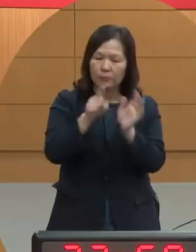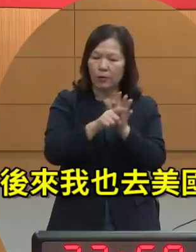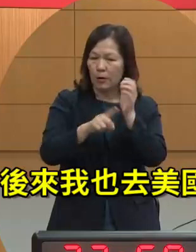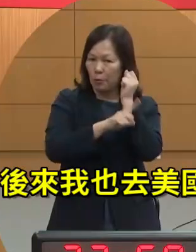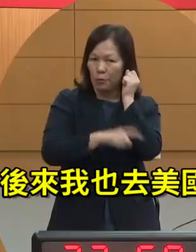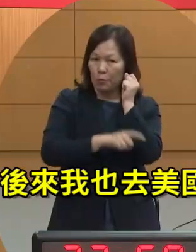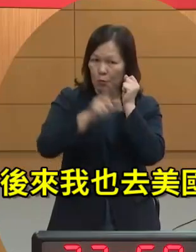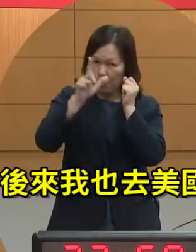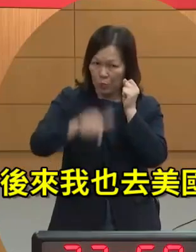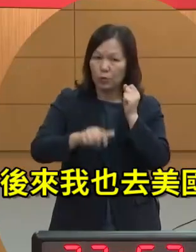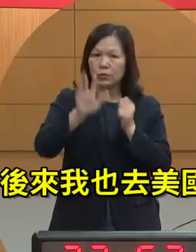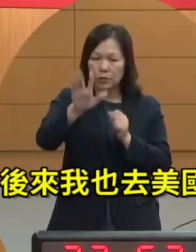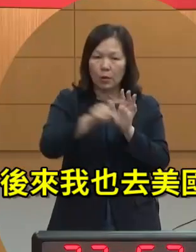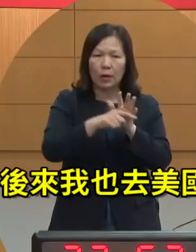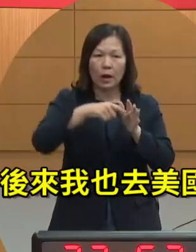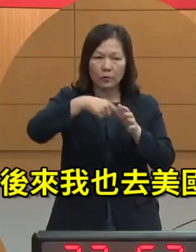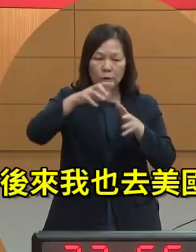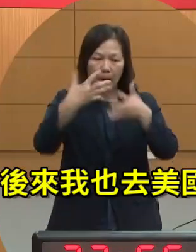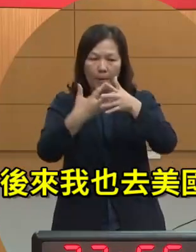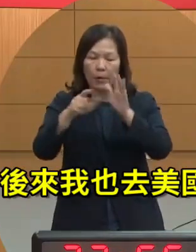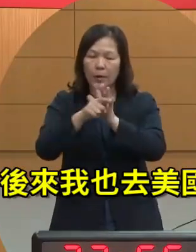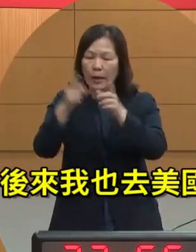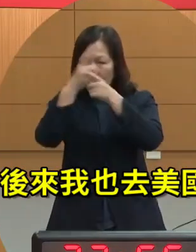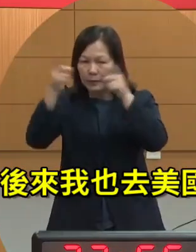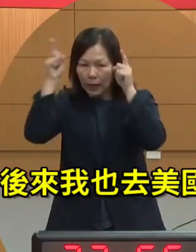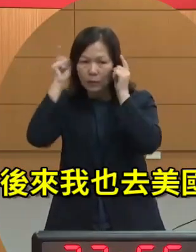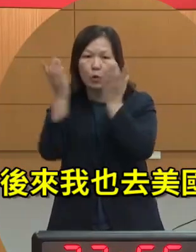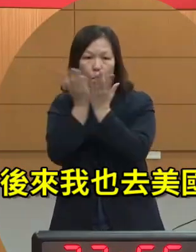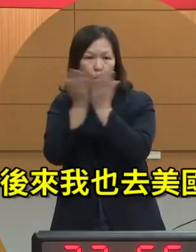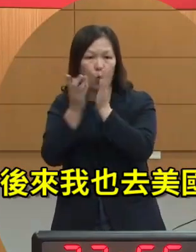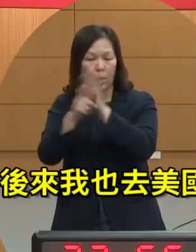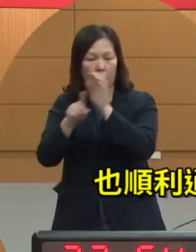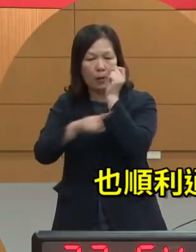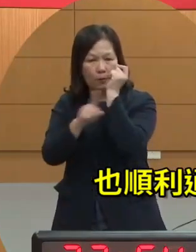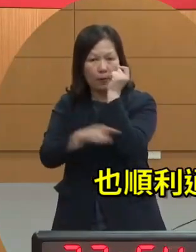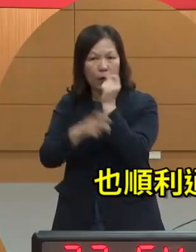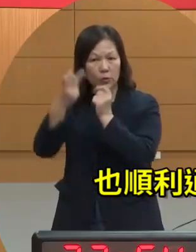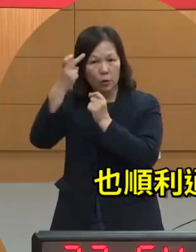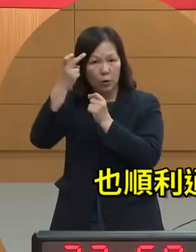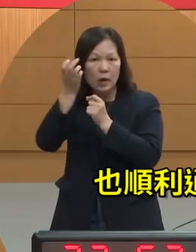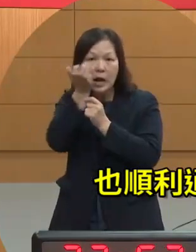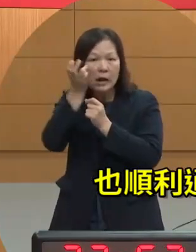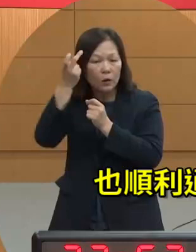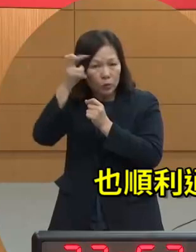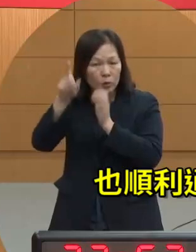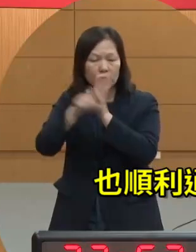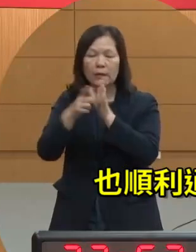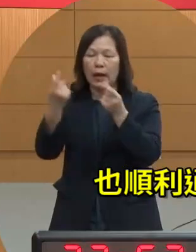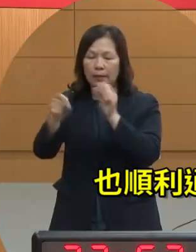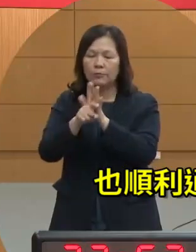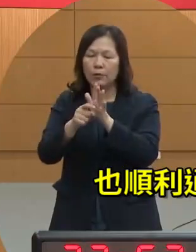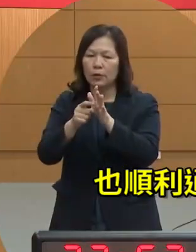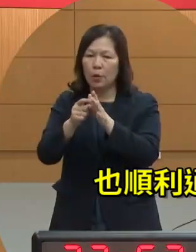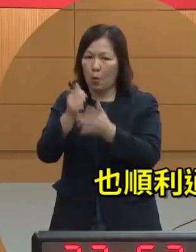後來我也去美國的柏克萊大學 念他們的法學碩士 也順利通過美國紐約州的律師考試